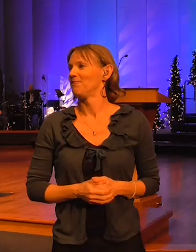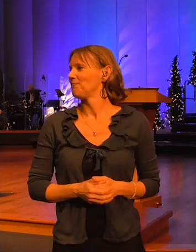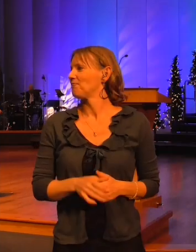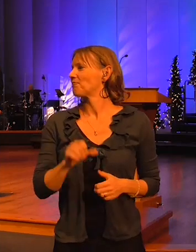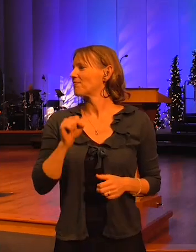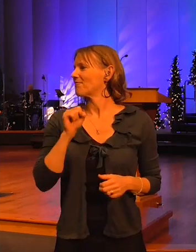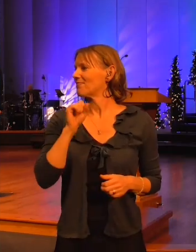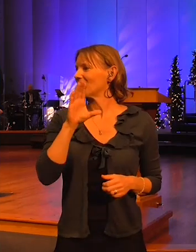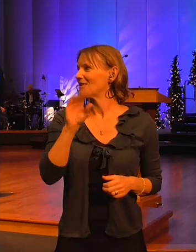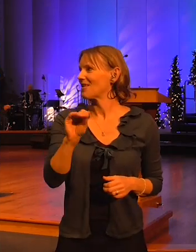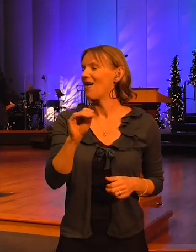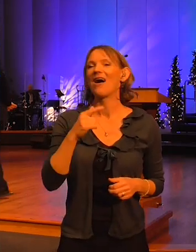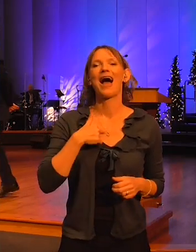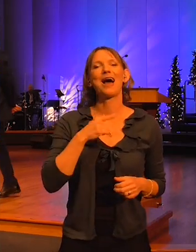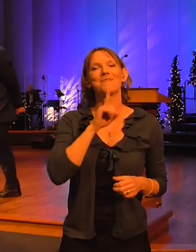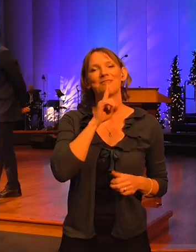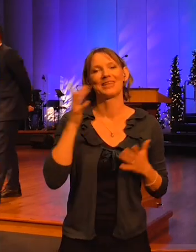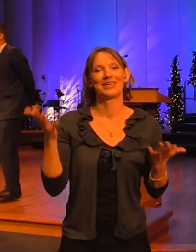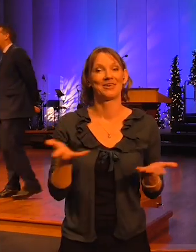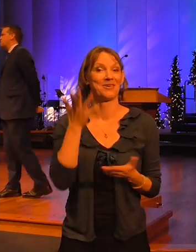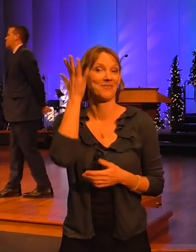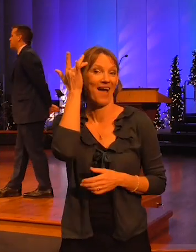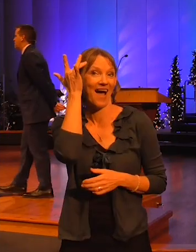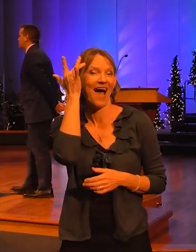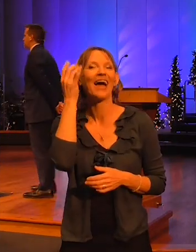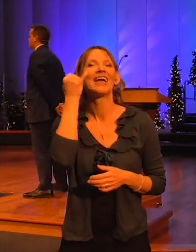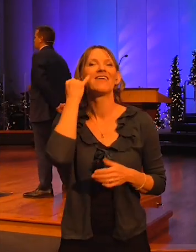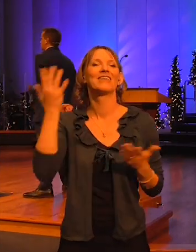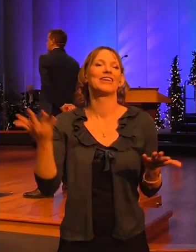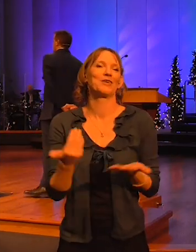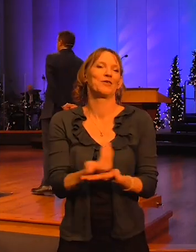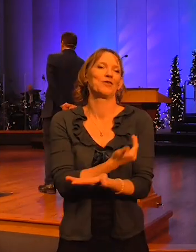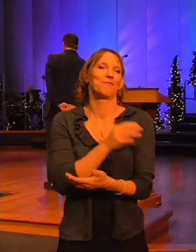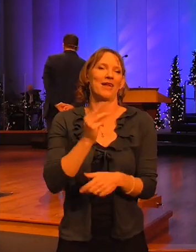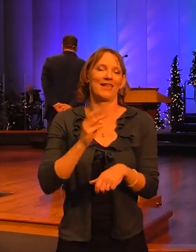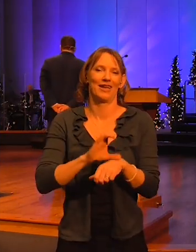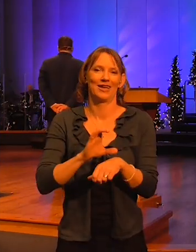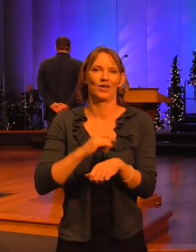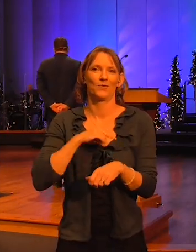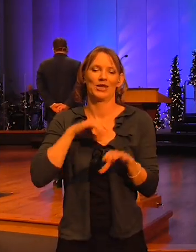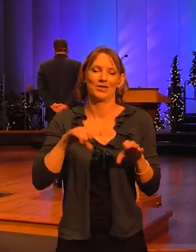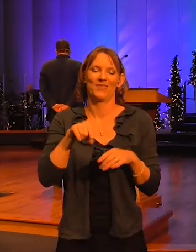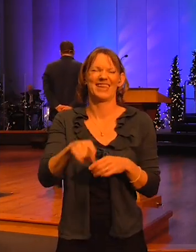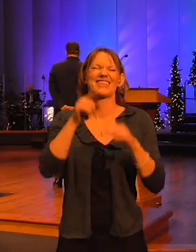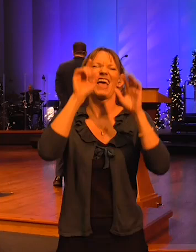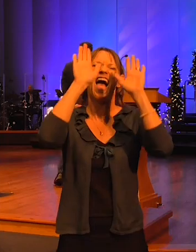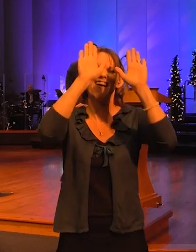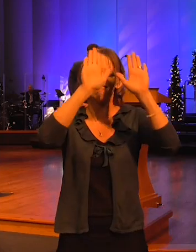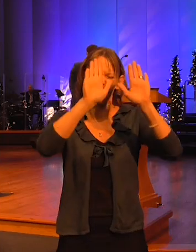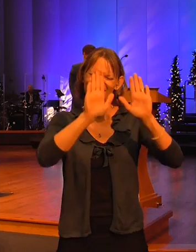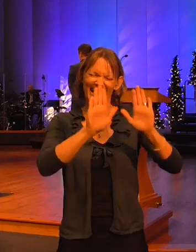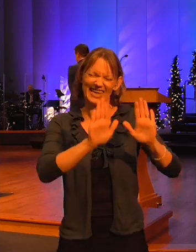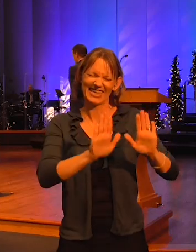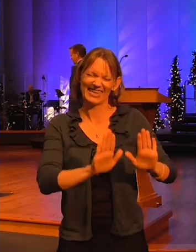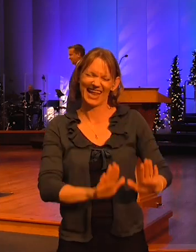estoy aquí para hablar contigo, si eres nuevo en Mile High, hacemos esto todos los domingos, así que asegúrate de